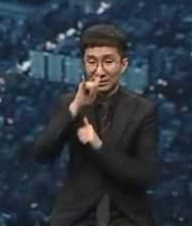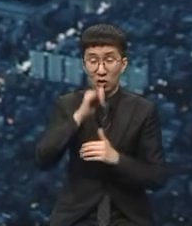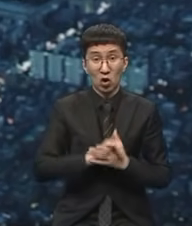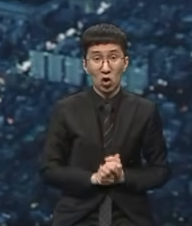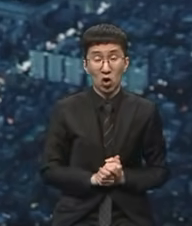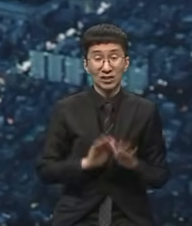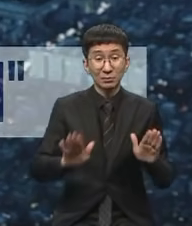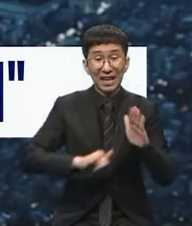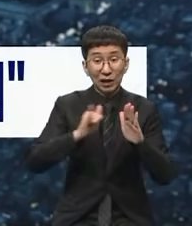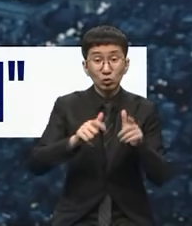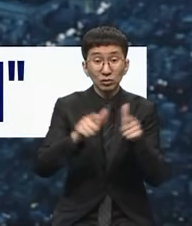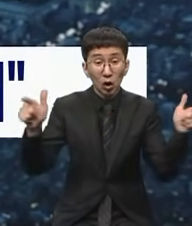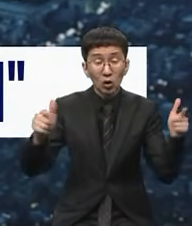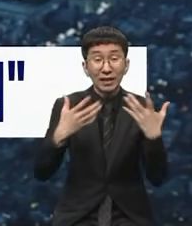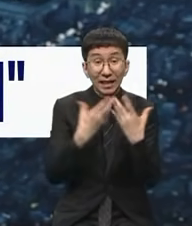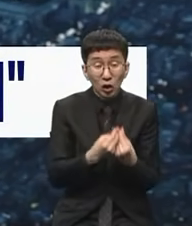특히 1인 가구의 폭발적인 증가가 있습니다.